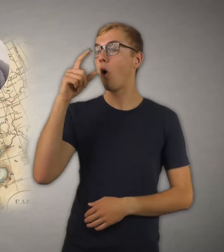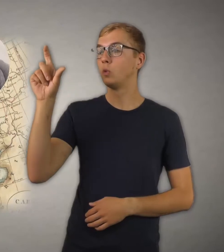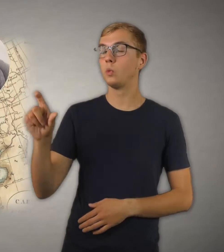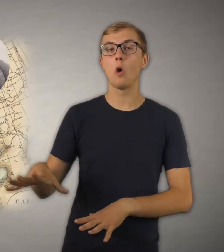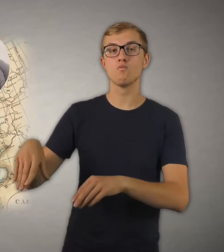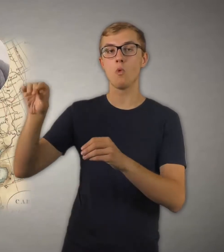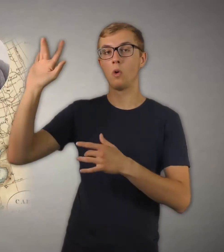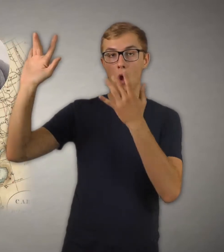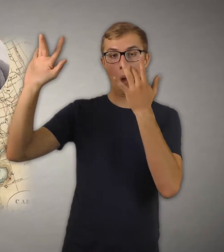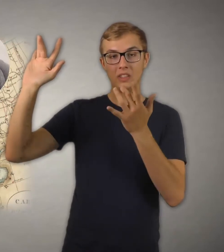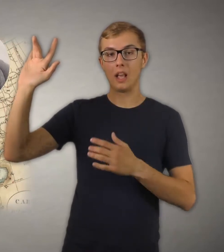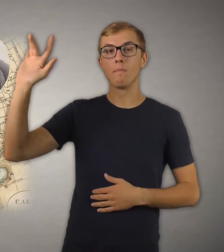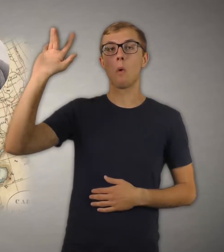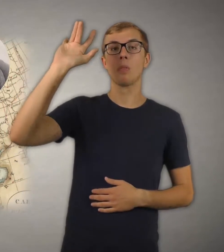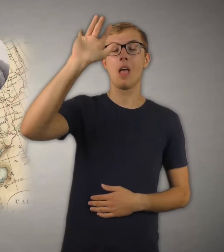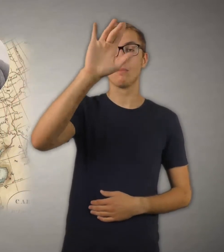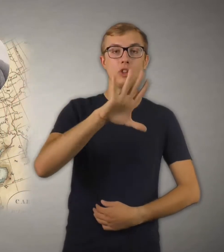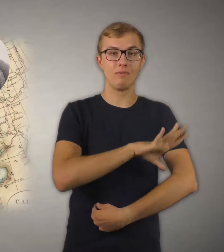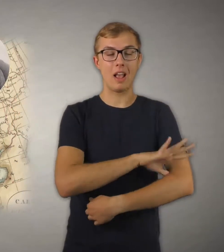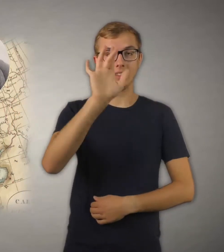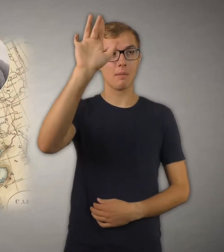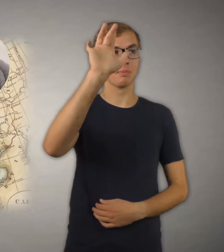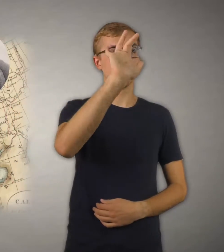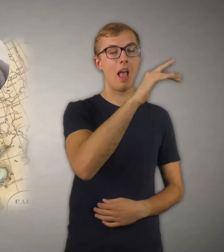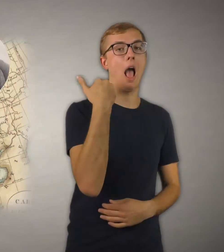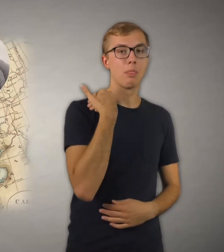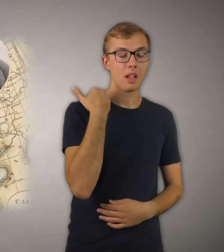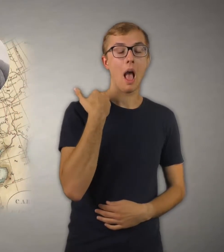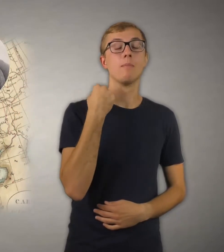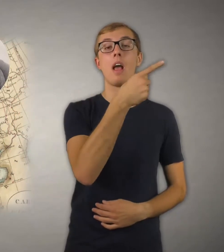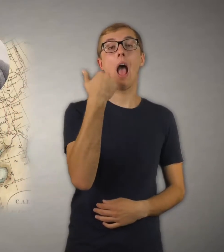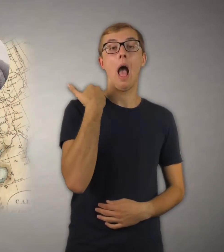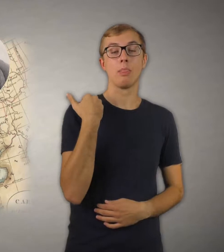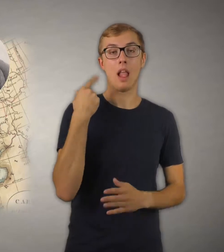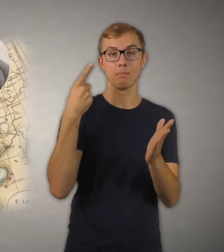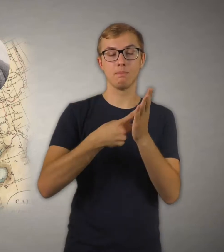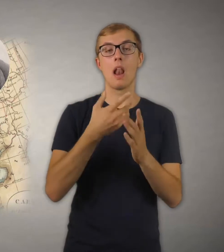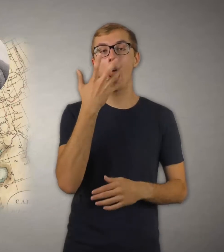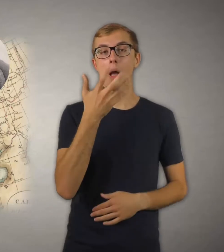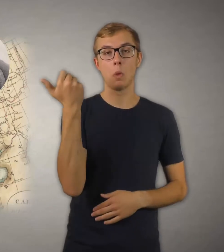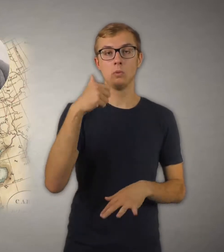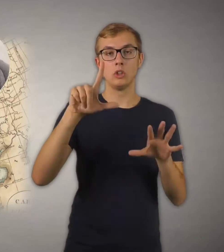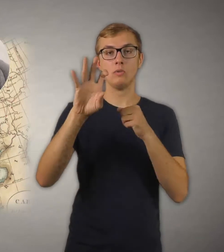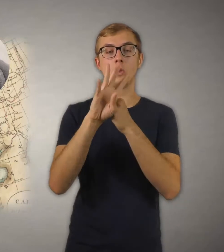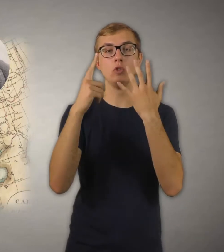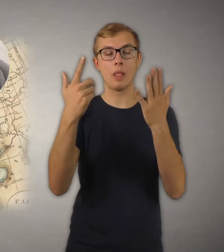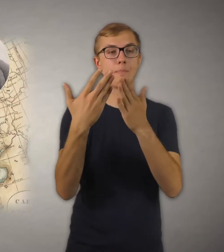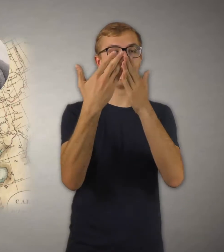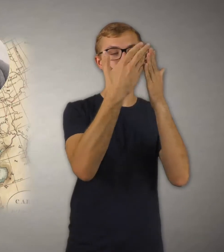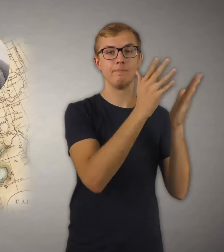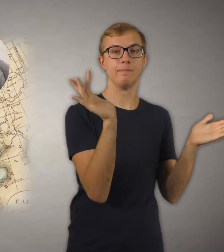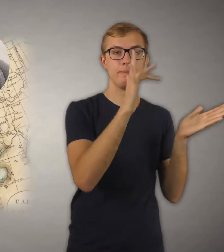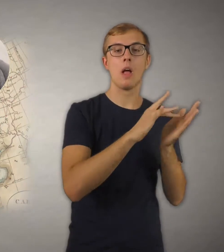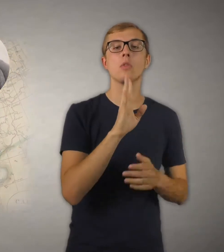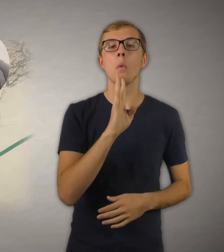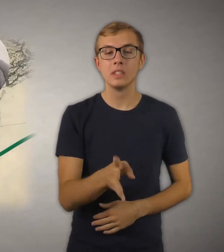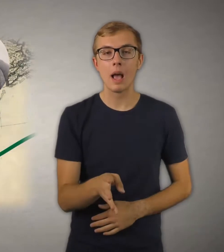Z Rosji, przez Szwecję dotarł Kościuszko do Anglii, a stamtąd latem 1797 roku popłynął do USA.